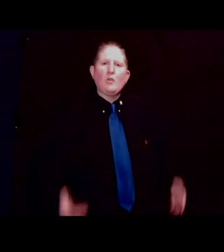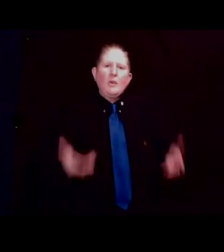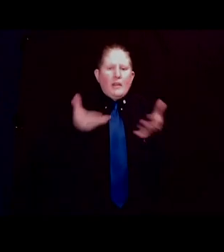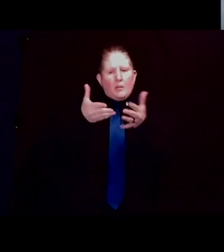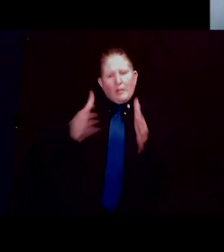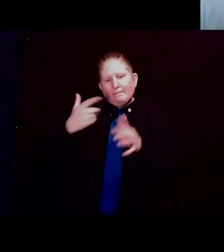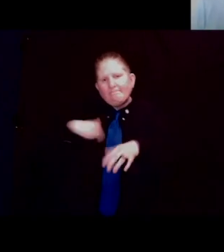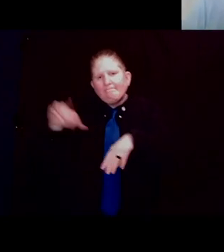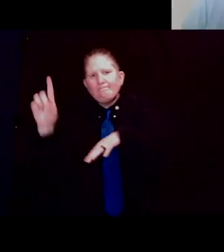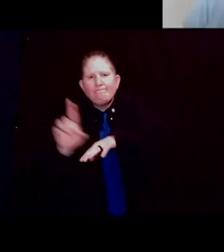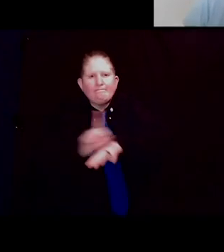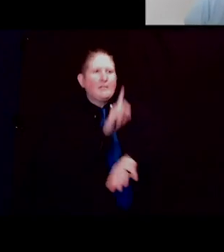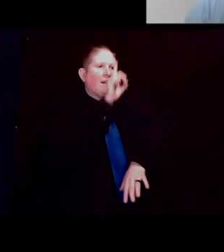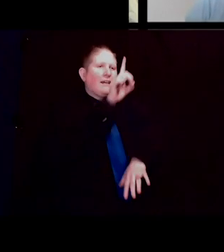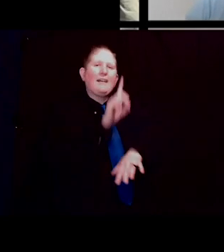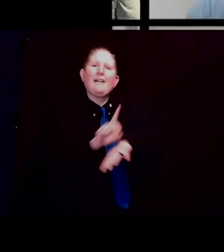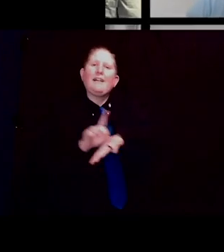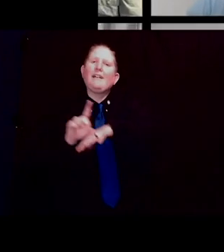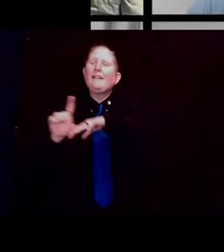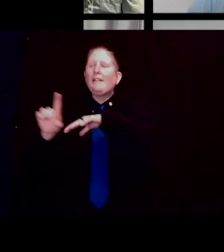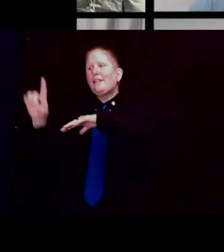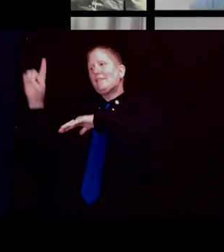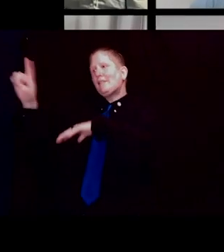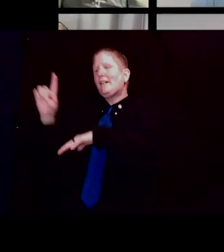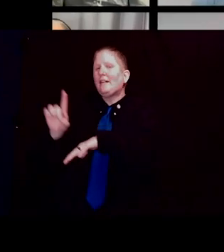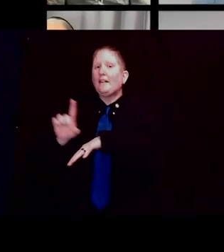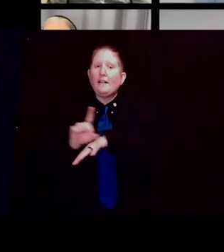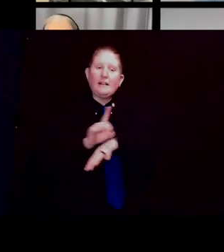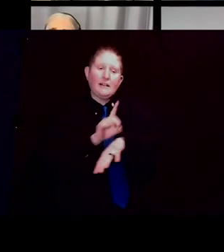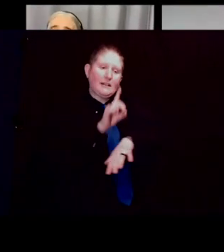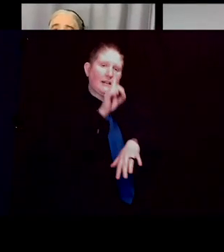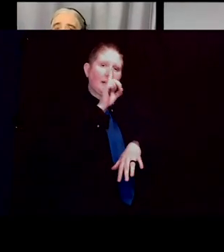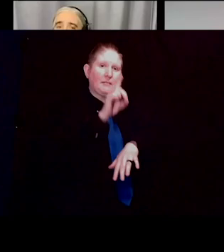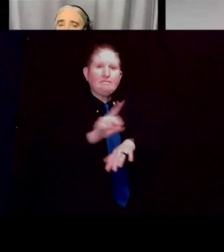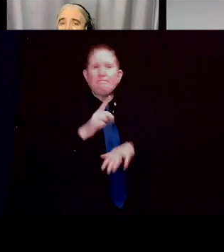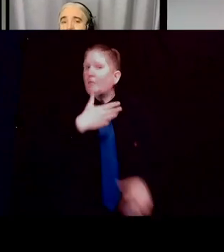La manera en que crecemos